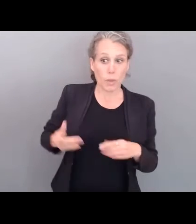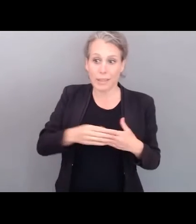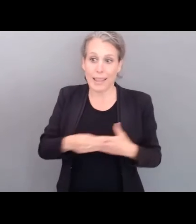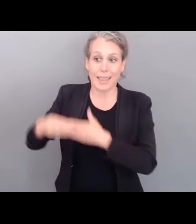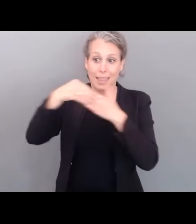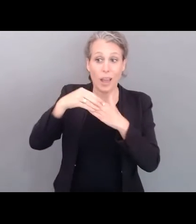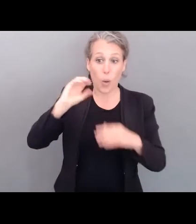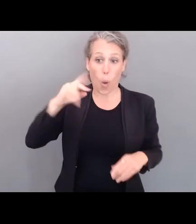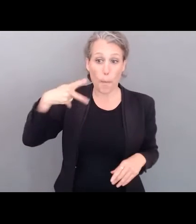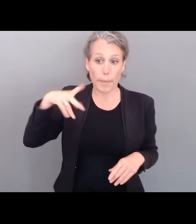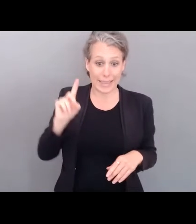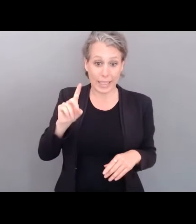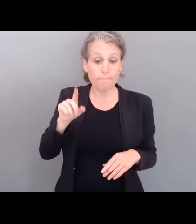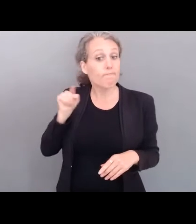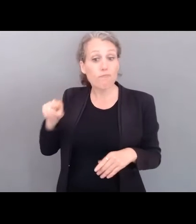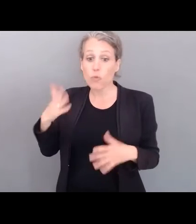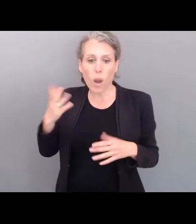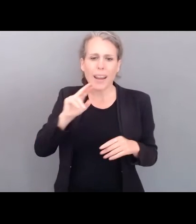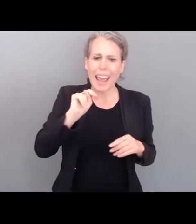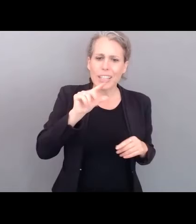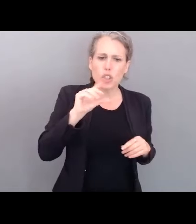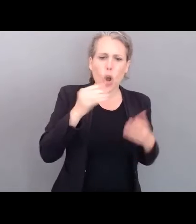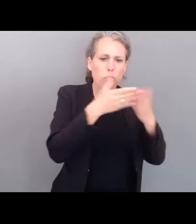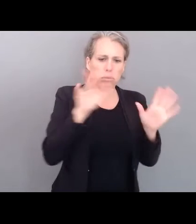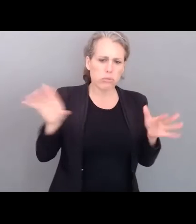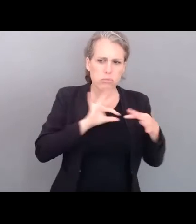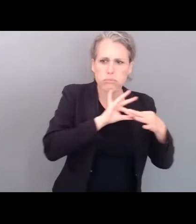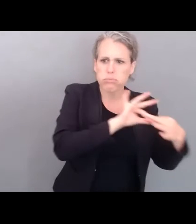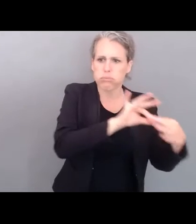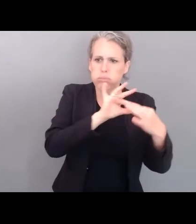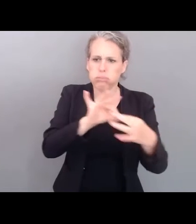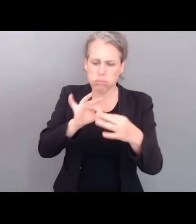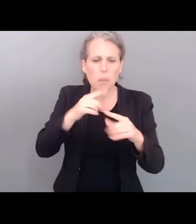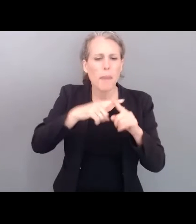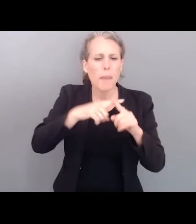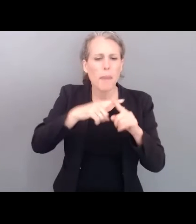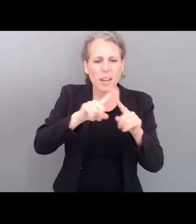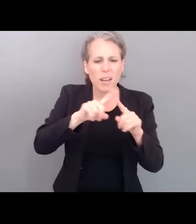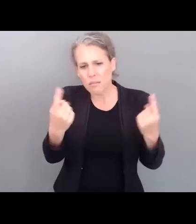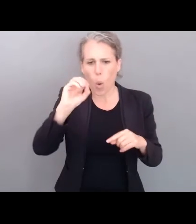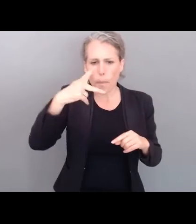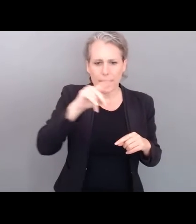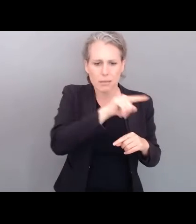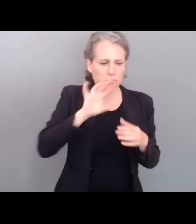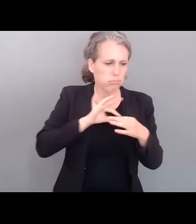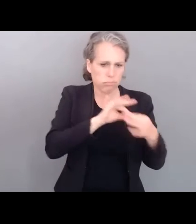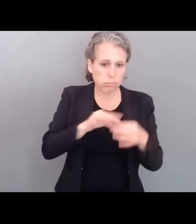cambio y la promoción. Luego, como mujer liderada por O PD, comenzó a trabajar con las principales ONG y O PD para abogar por cuestiones de accesibilidad y como